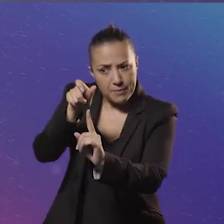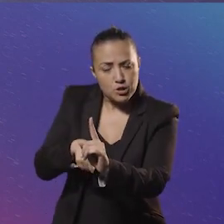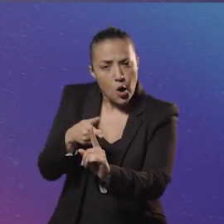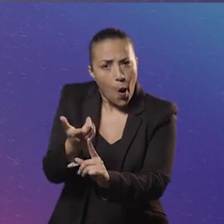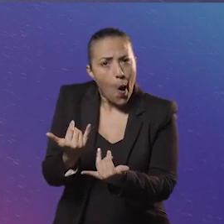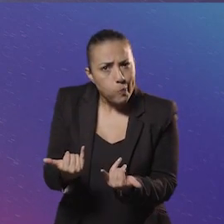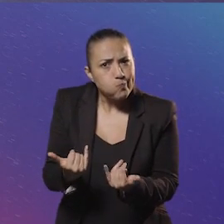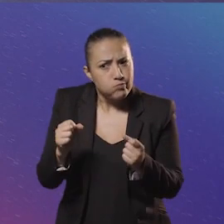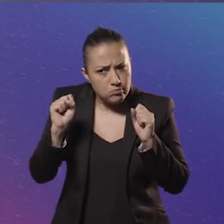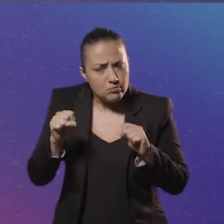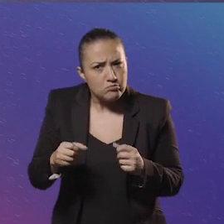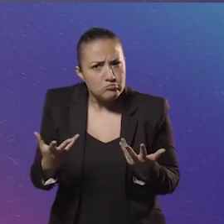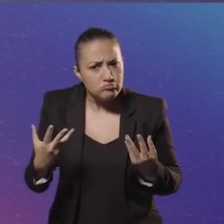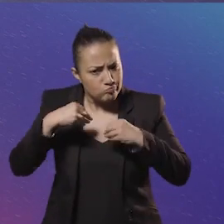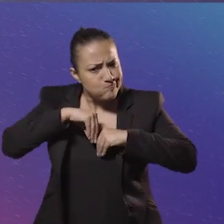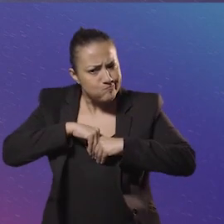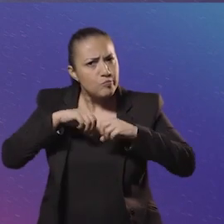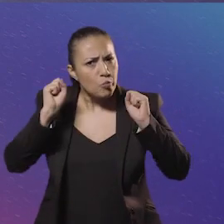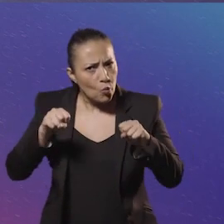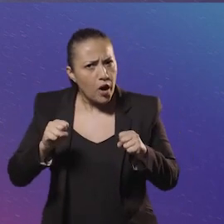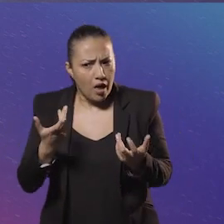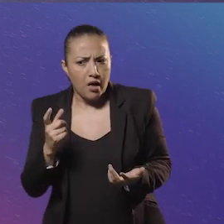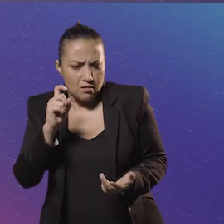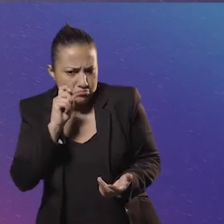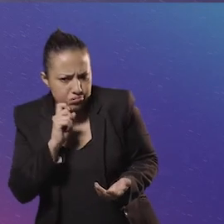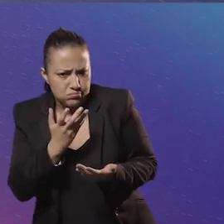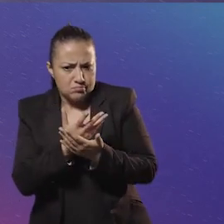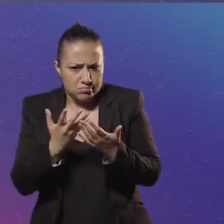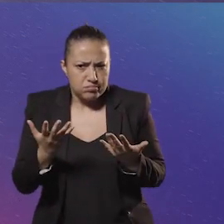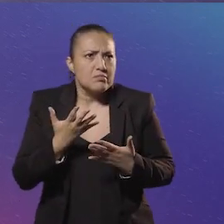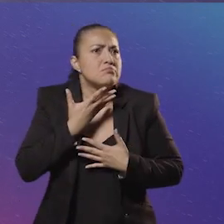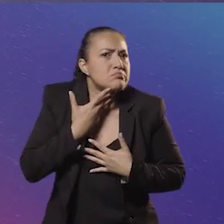son personas que son seres sexuados, como cualquier otro.